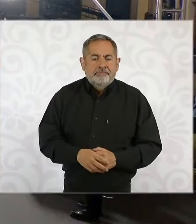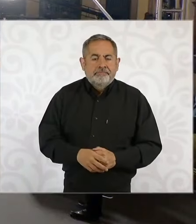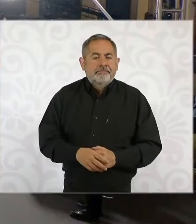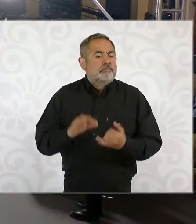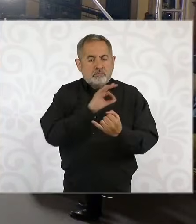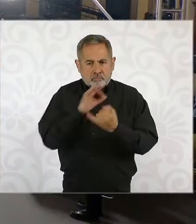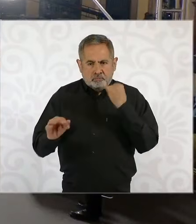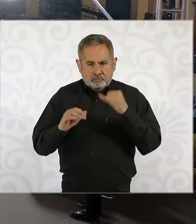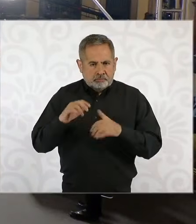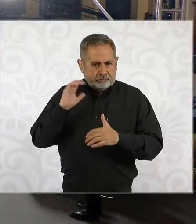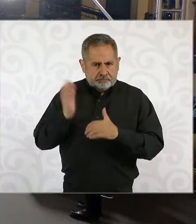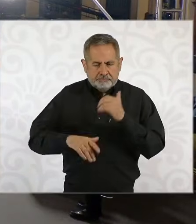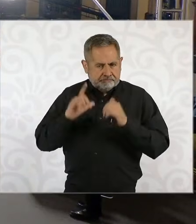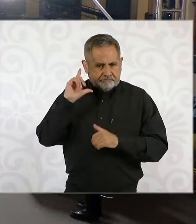[música]